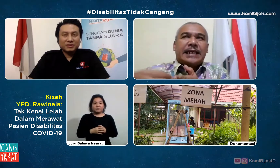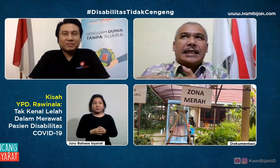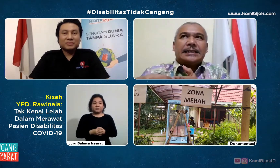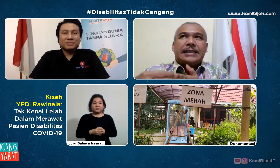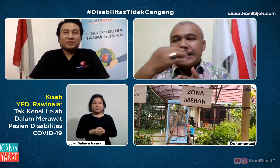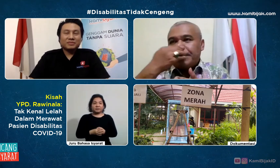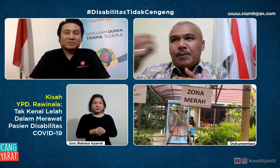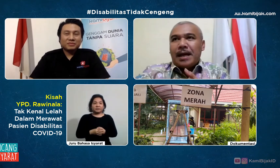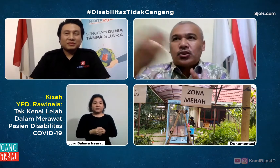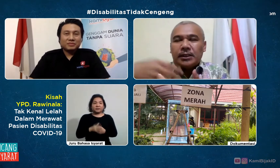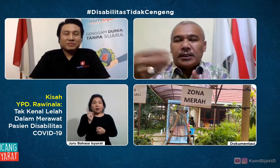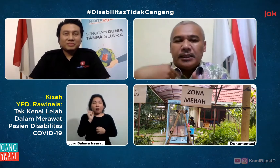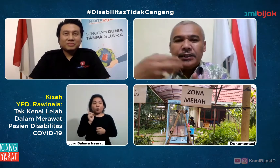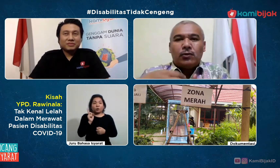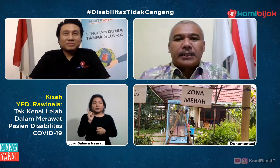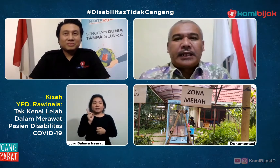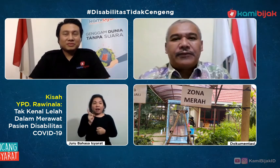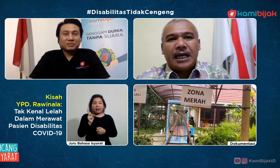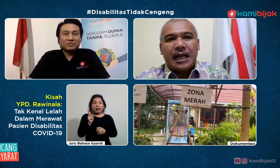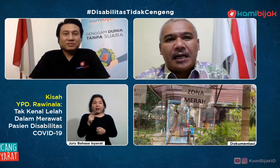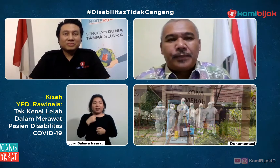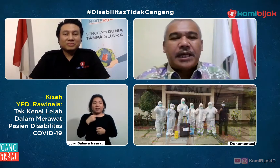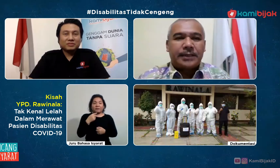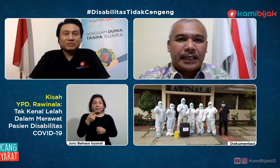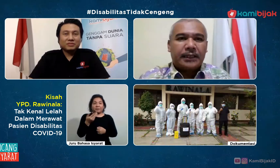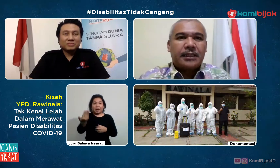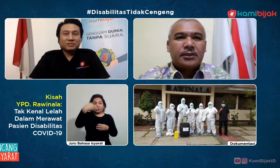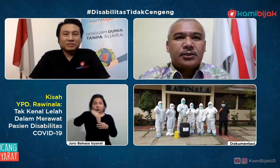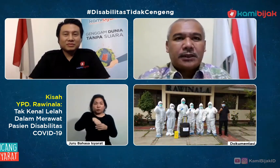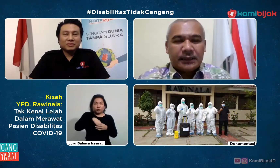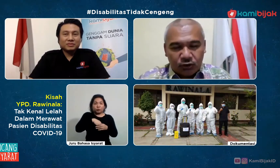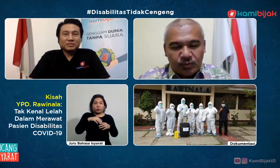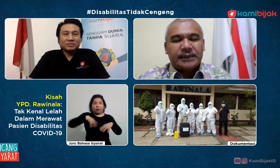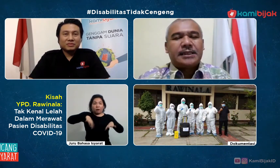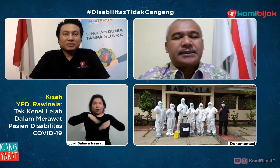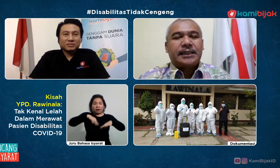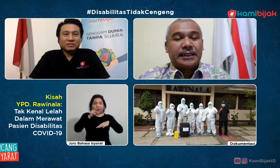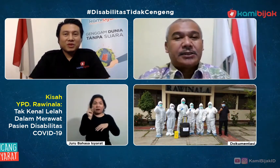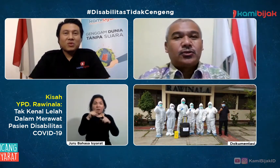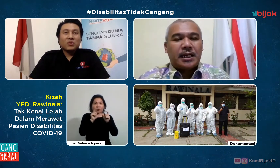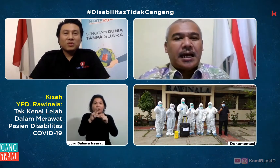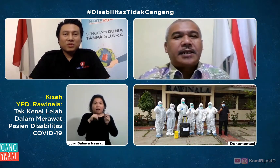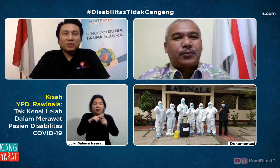yang ingin misalkan saja Mas tuh lingkungan rawinala benar-benar kita coba kita kan juga